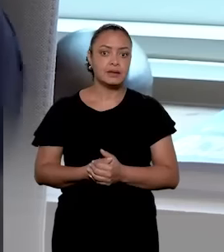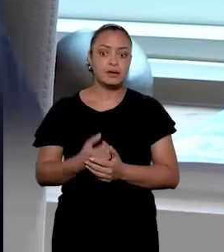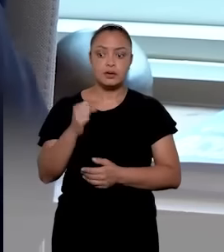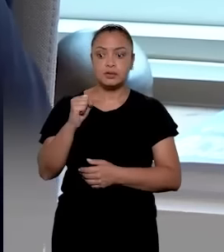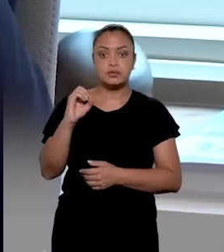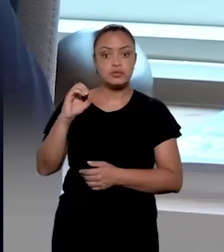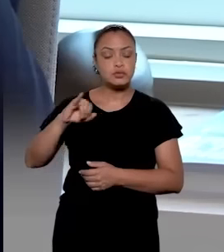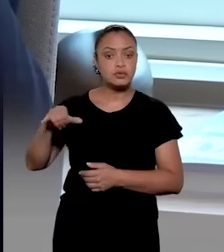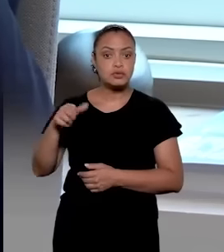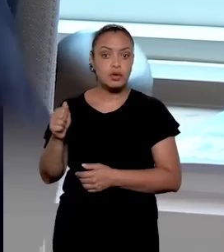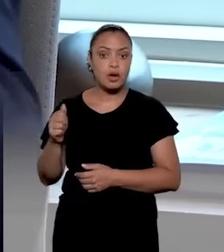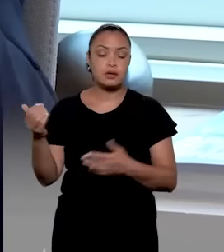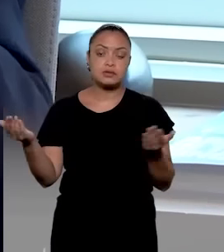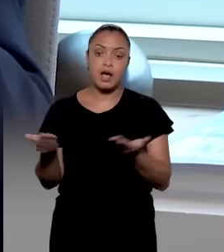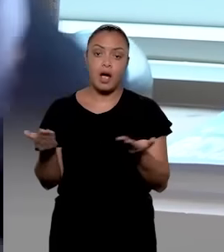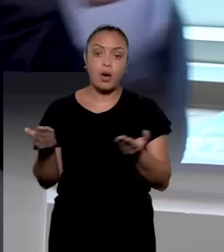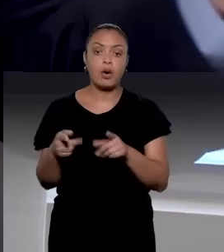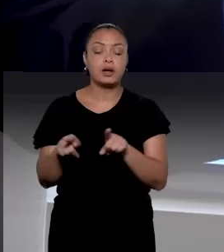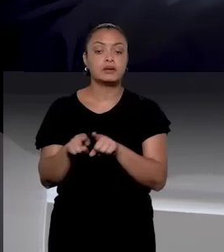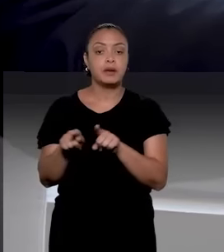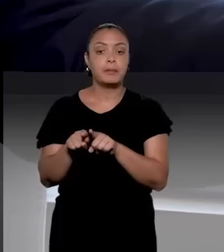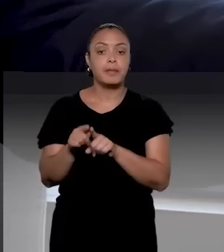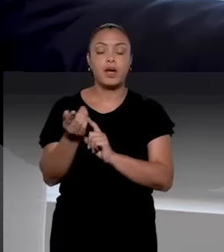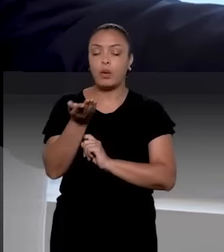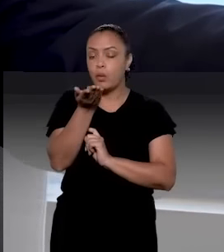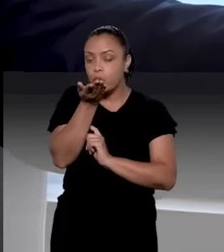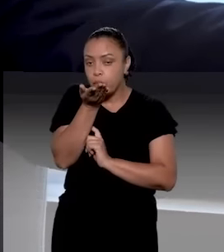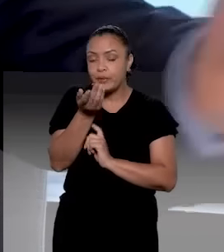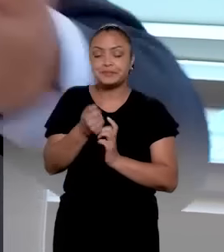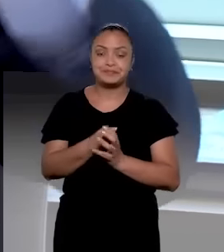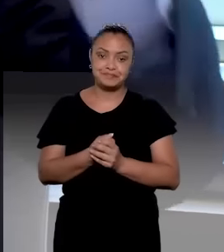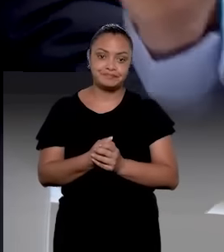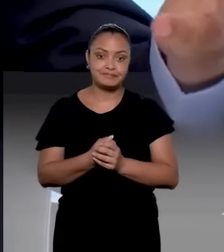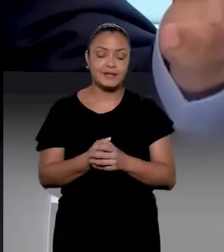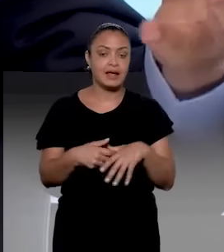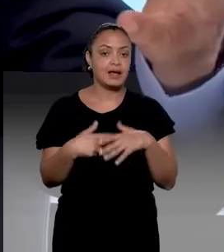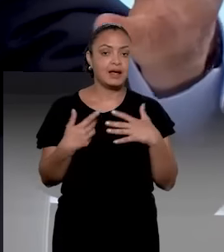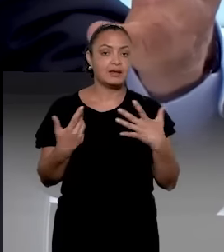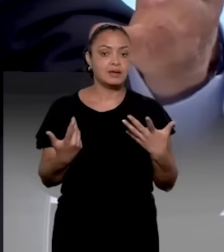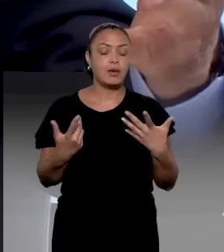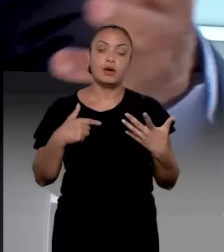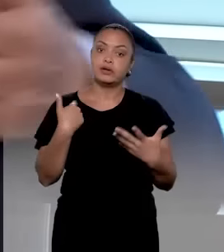loucura, com soja! Trigo vai ser a mesma coisa agora. Tudo pode acontecer dessa natureza aí.